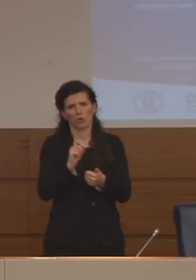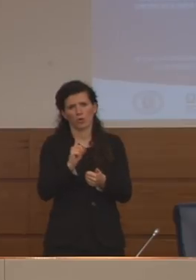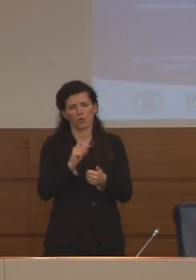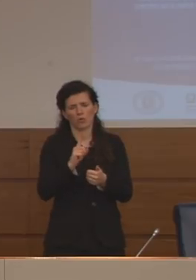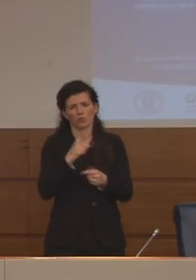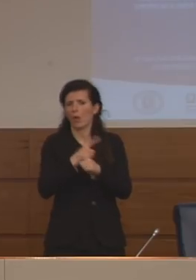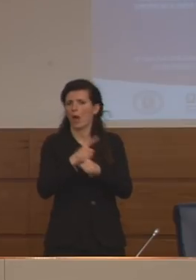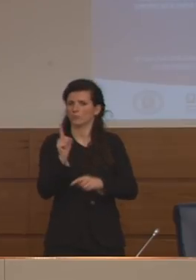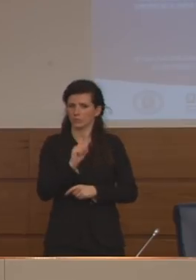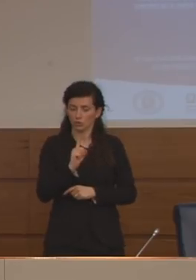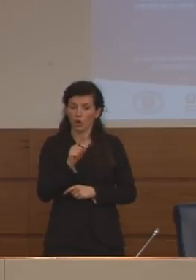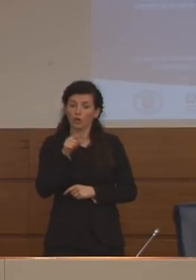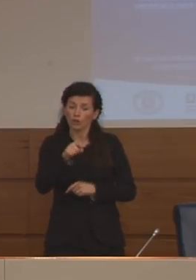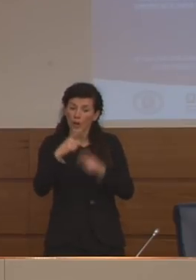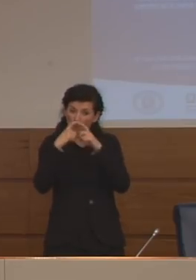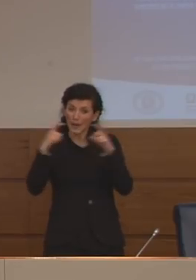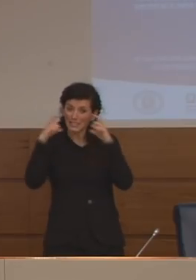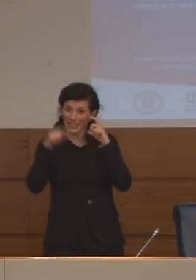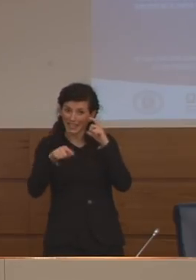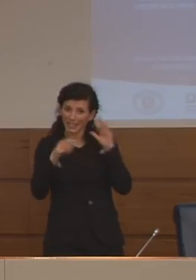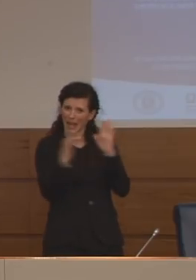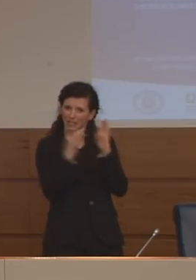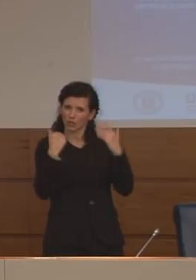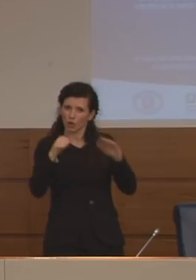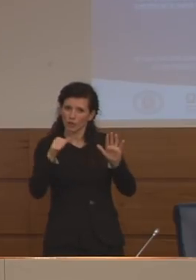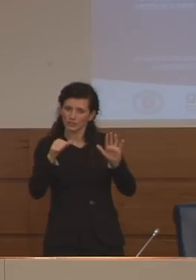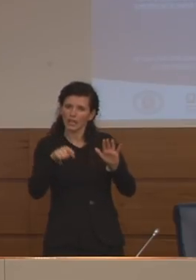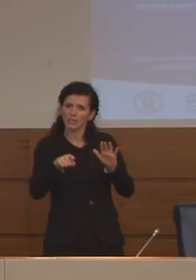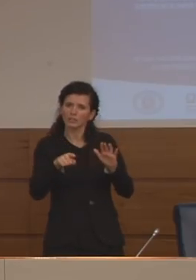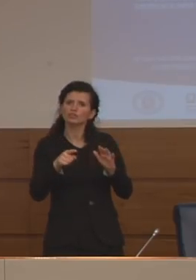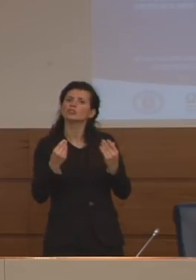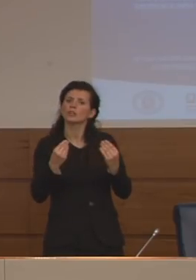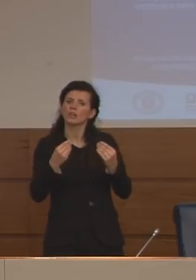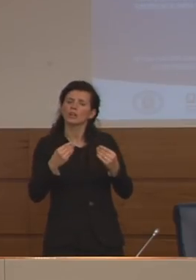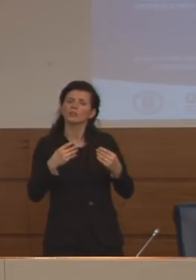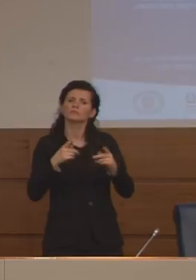però hanno la finalità proprio di fungere da mezzi di barriera alle vie respiratorie.